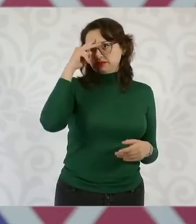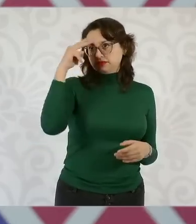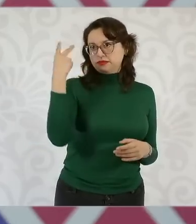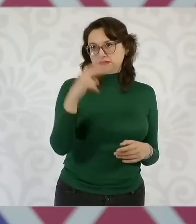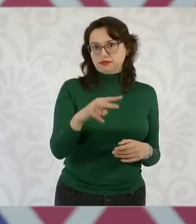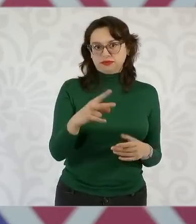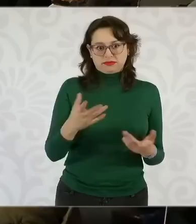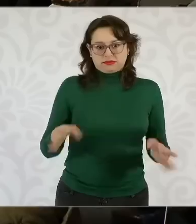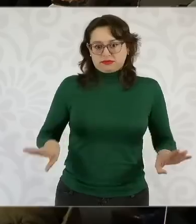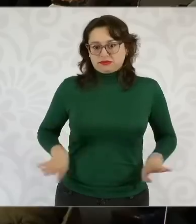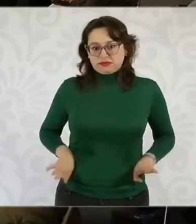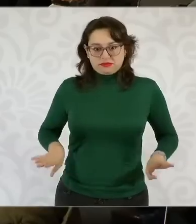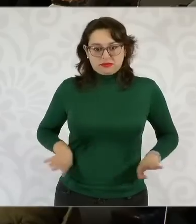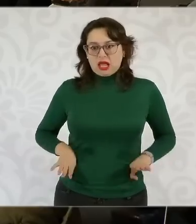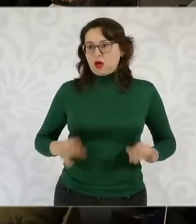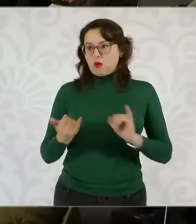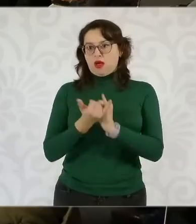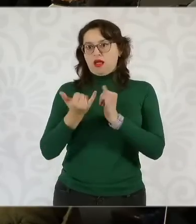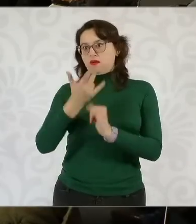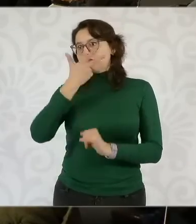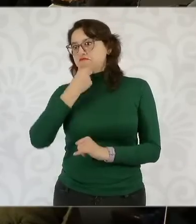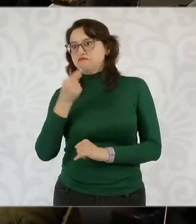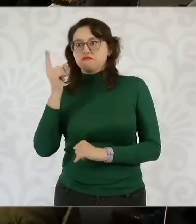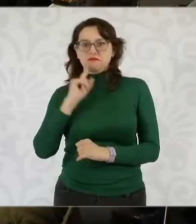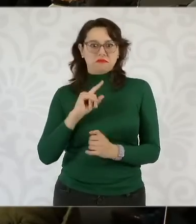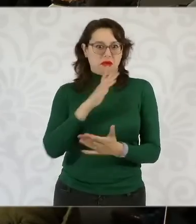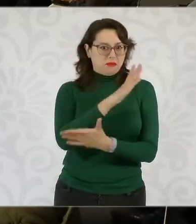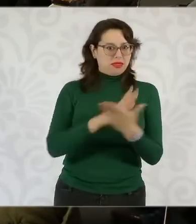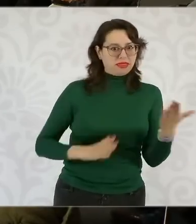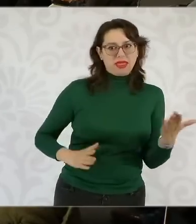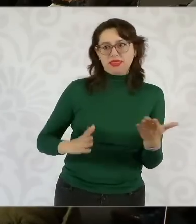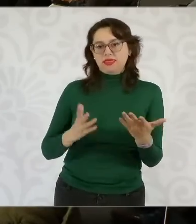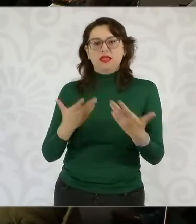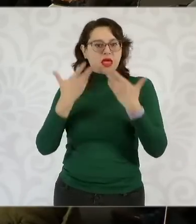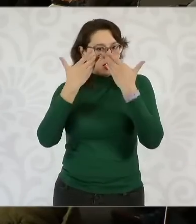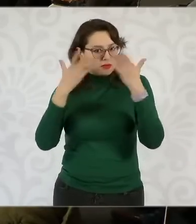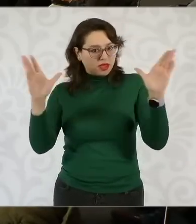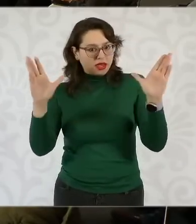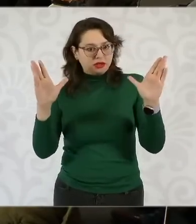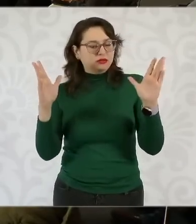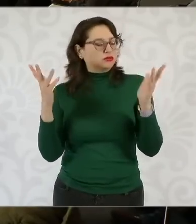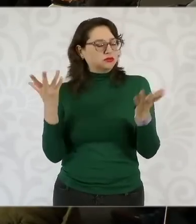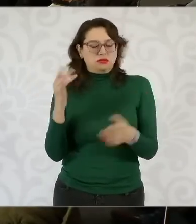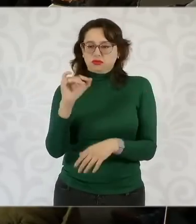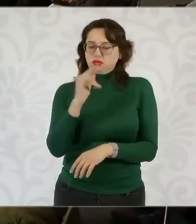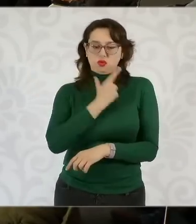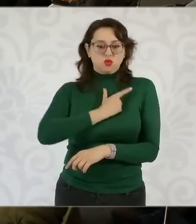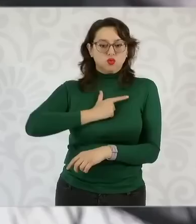para nosotros somos muy abiertos nosotros confiamos también en en en pues buscamos El